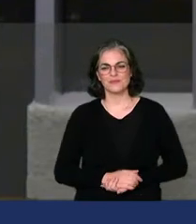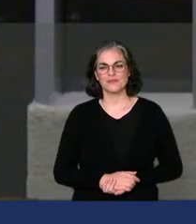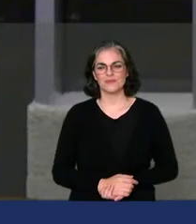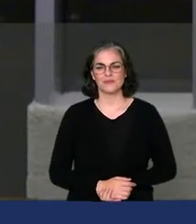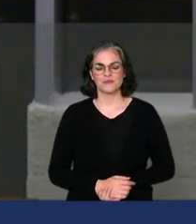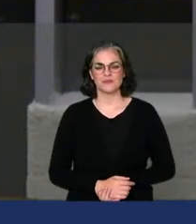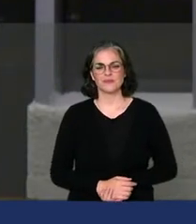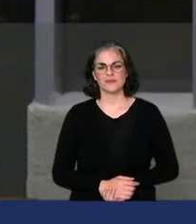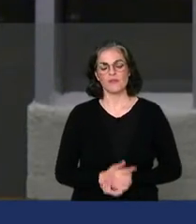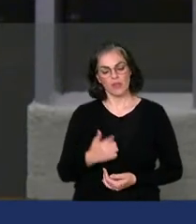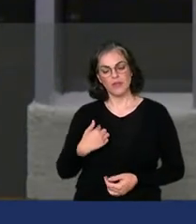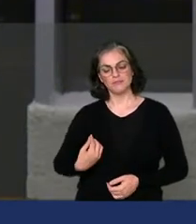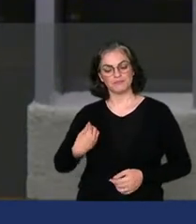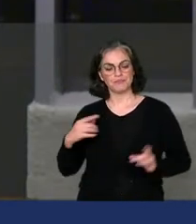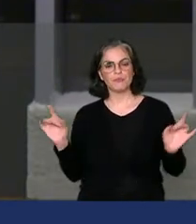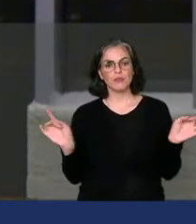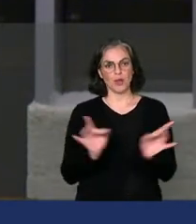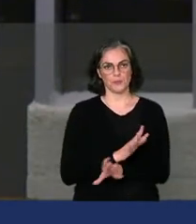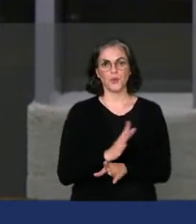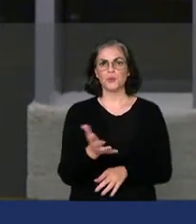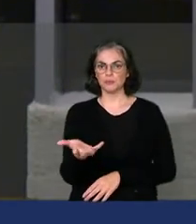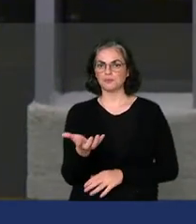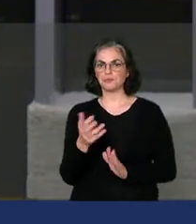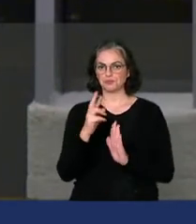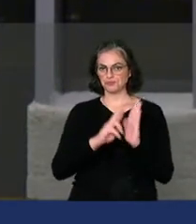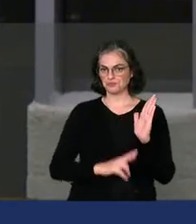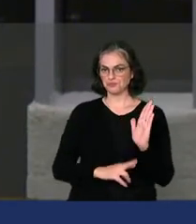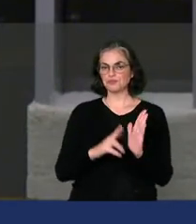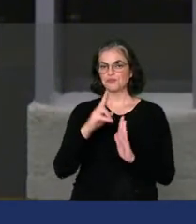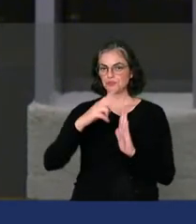[DEPUTADO]: PERFEITAMENTE, PRESIDENTE. RAPIDAMENTE. EU VOU PRONTO AQUI PARA LER O RELATÓRIO,